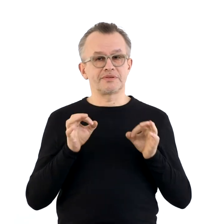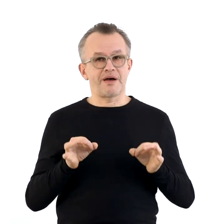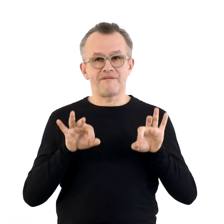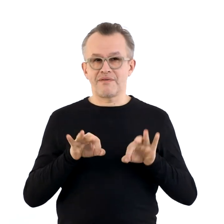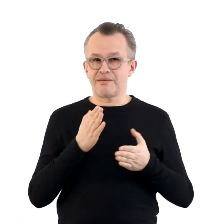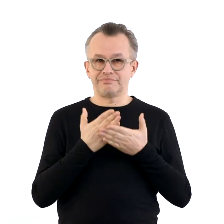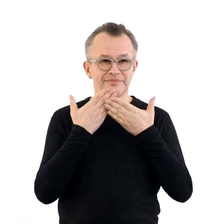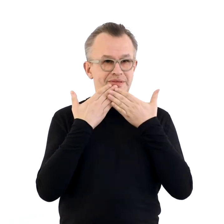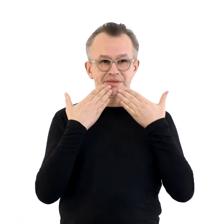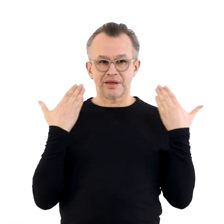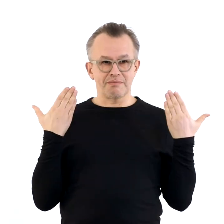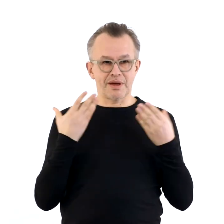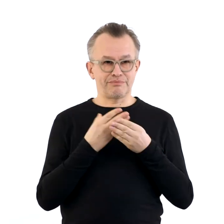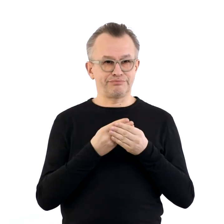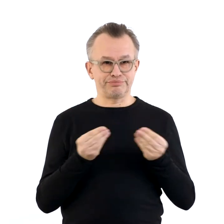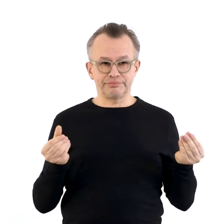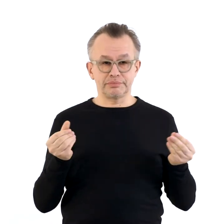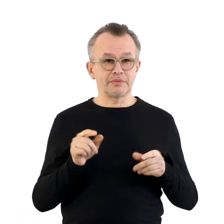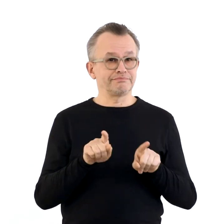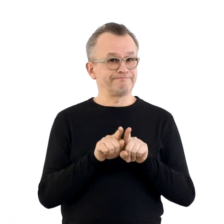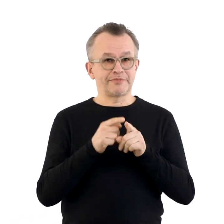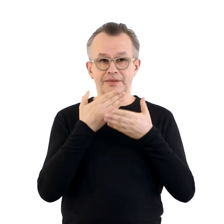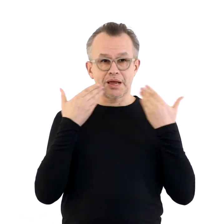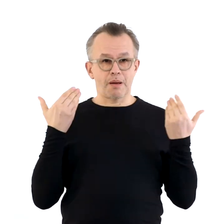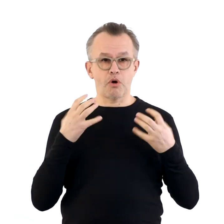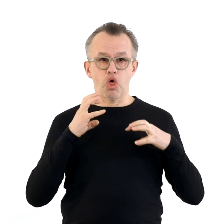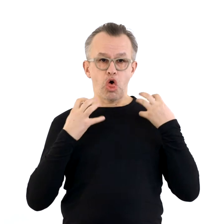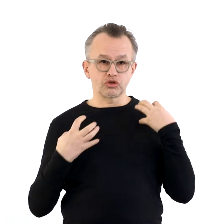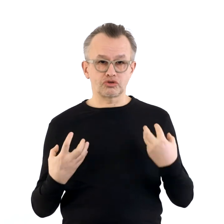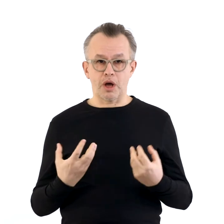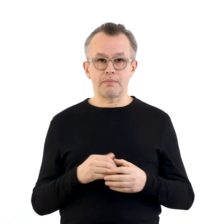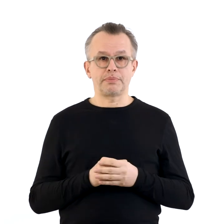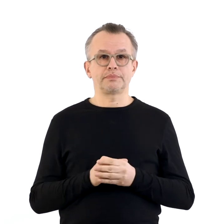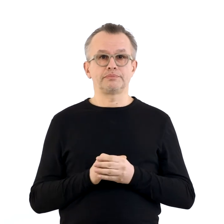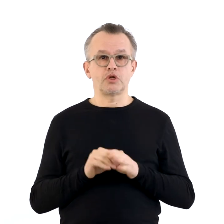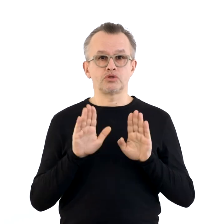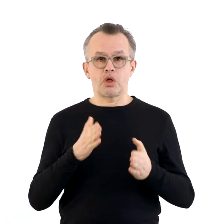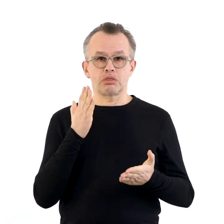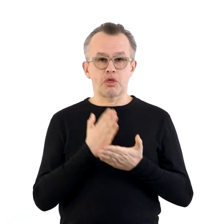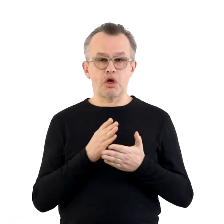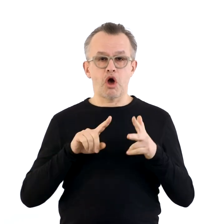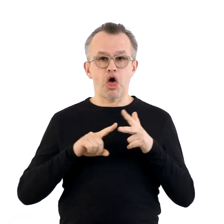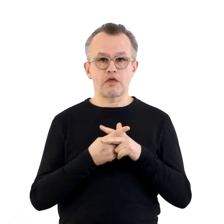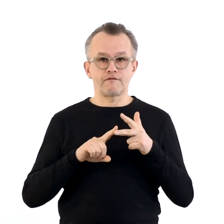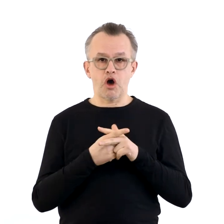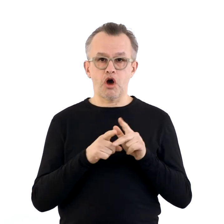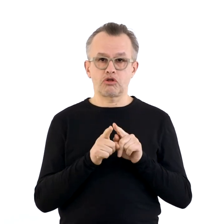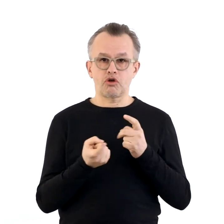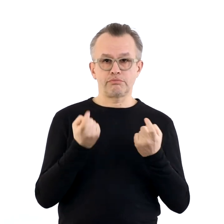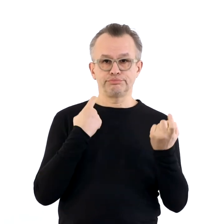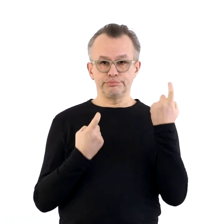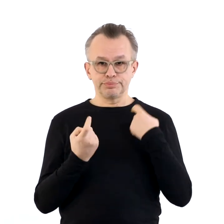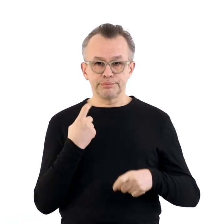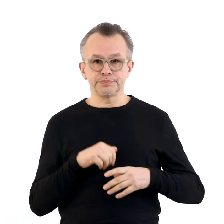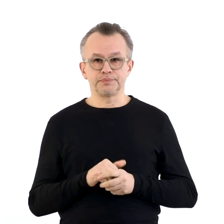Jednak, ani farba, ani ozdoby nie zachowały się do dnia dzisiejszego (zostały po nich tylko otwory do mocowania).